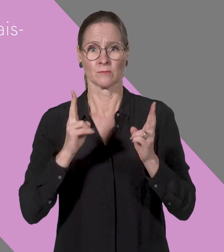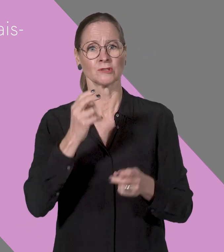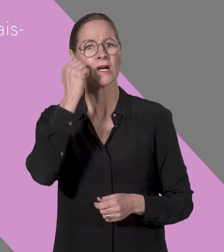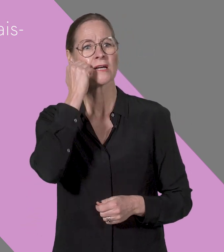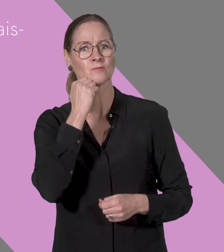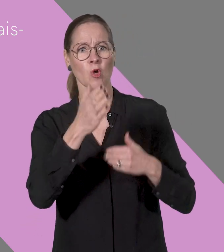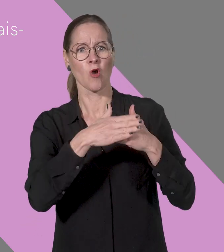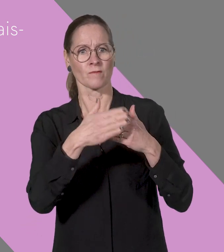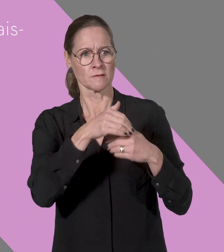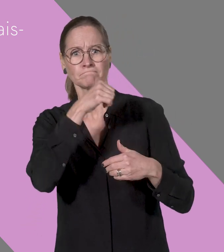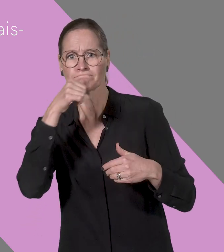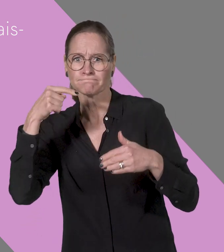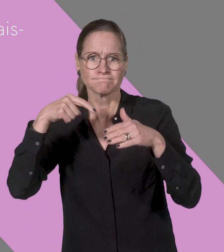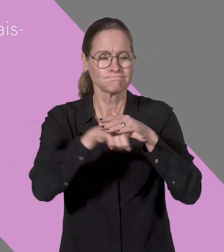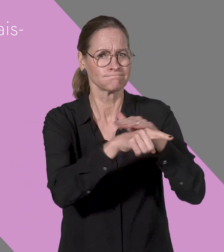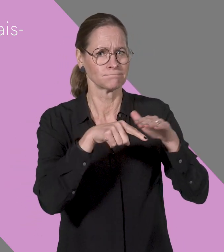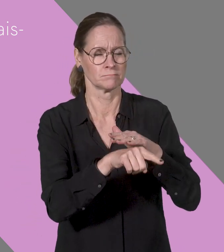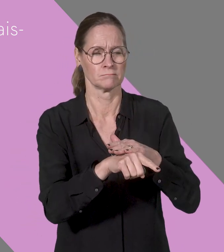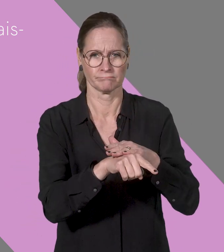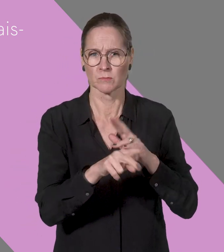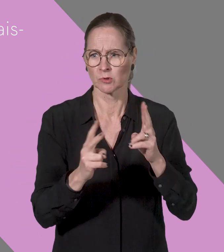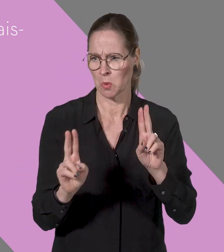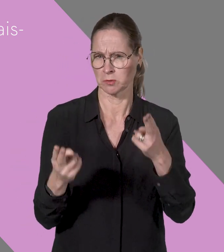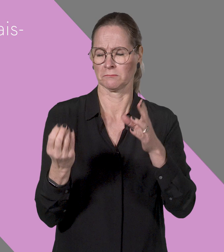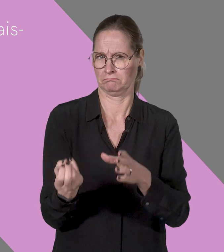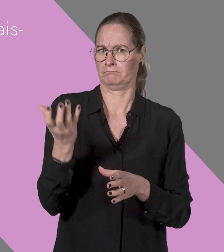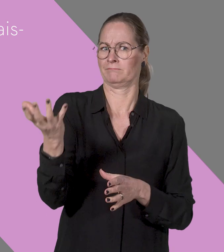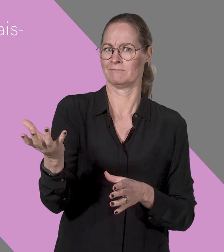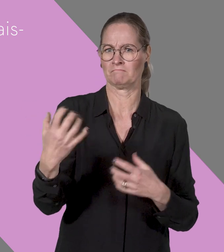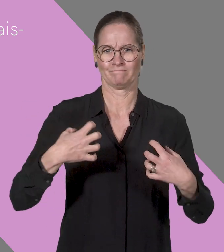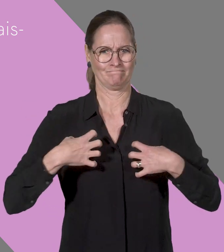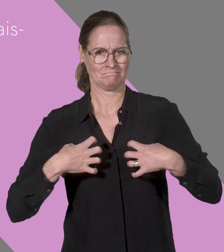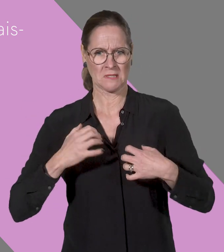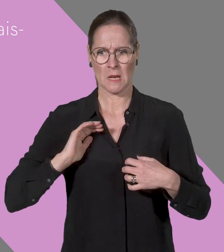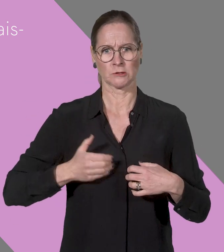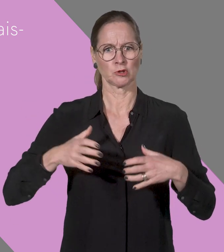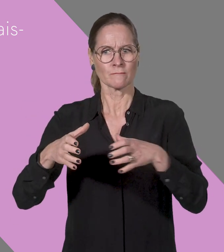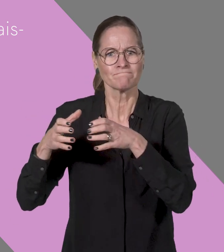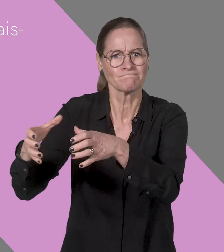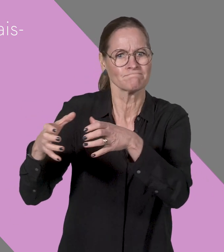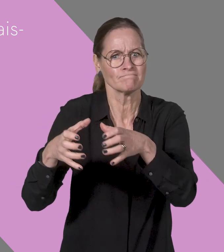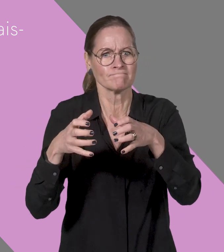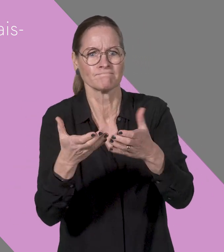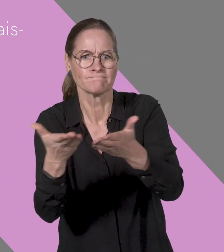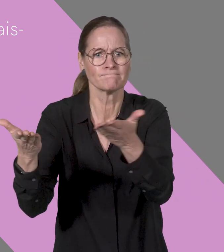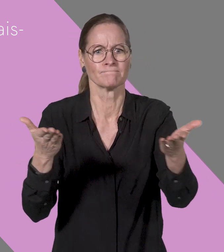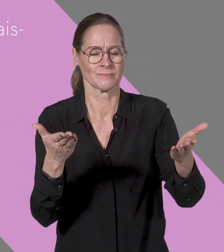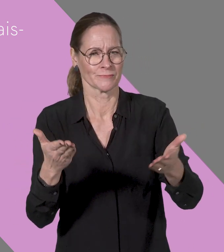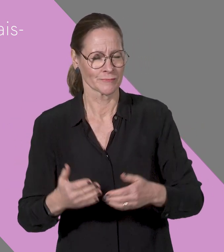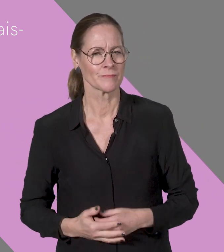Myös asuntojen oville on tultu ja jopa tunkeuduttu sisään. Uutena ilmiönä on aggressiivisesti toimiva naisryhmä.